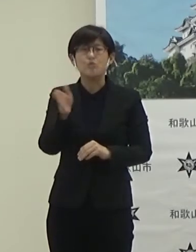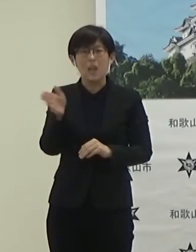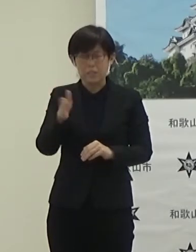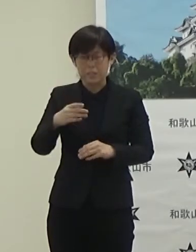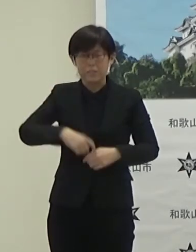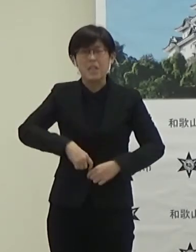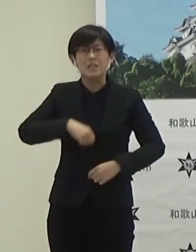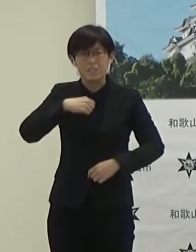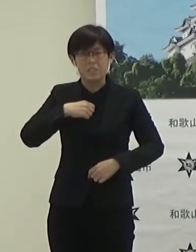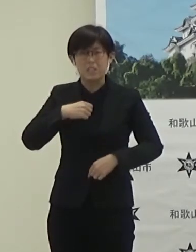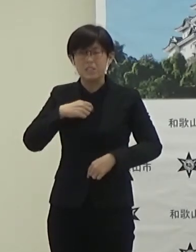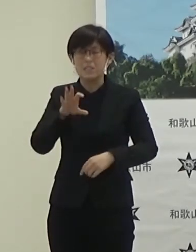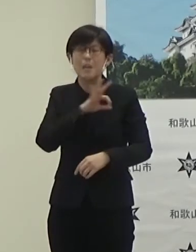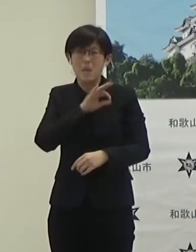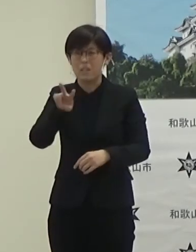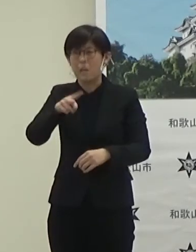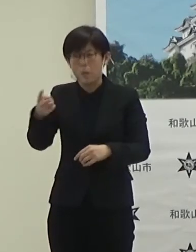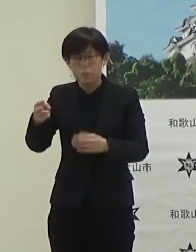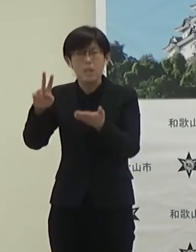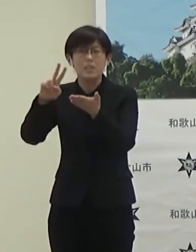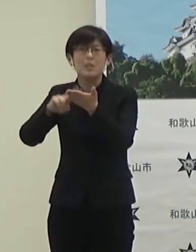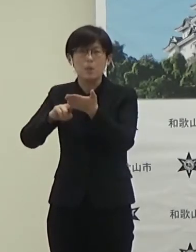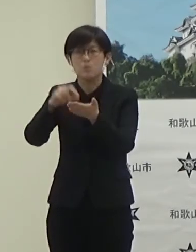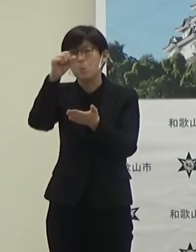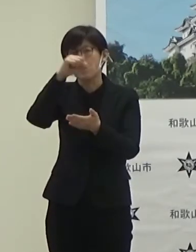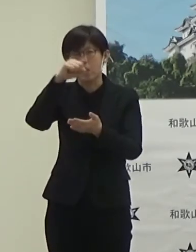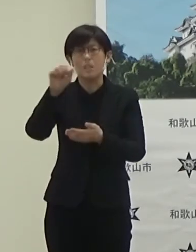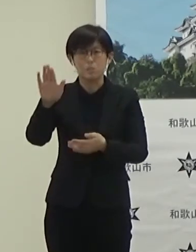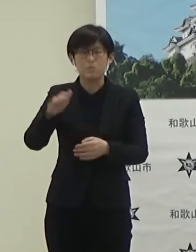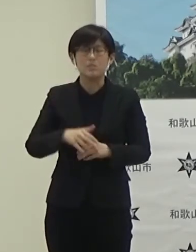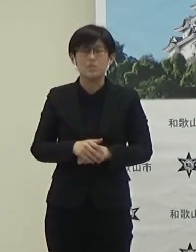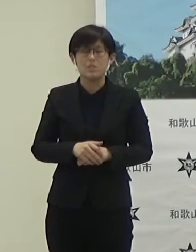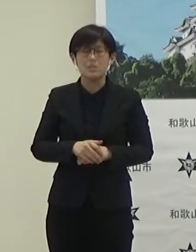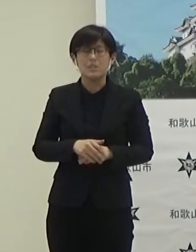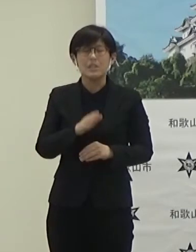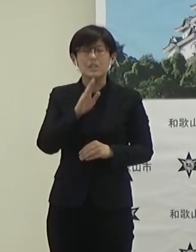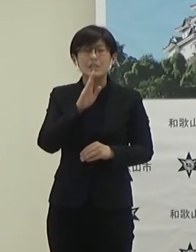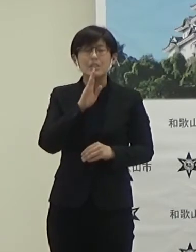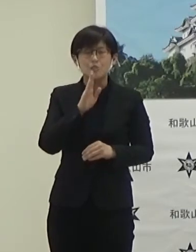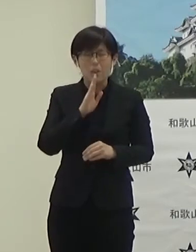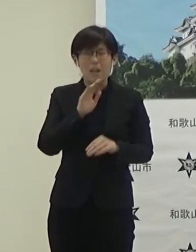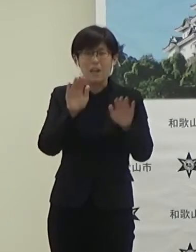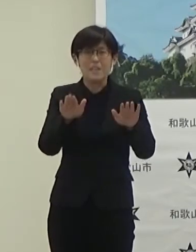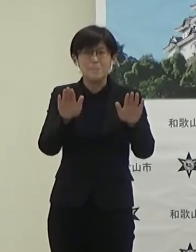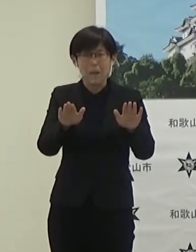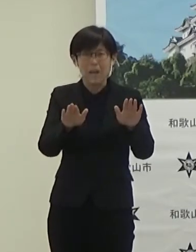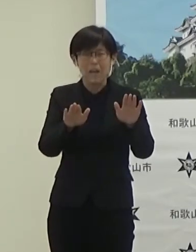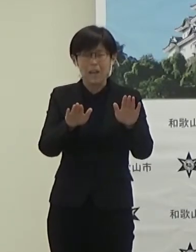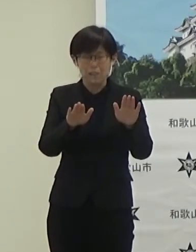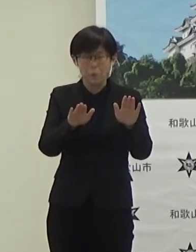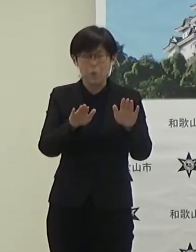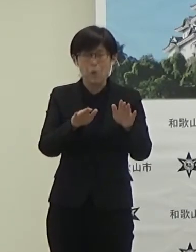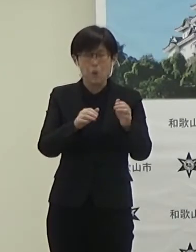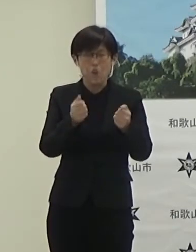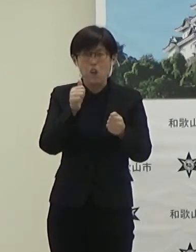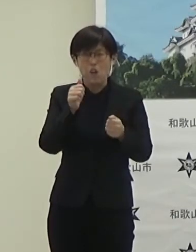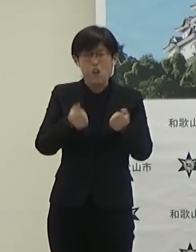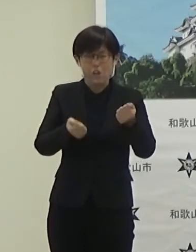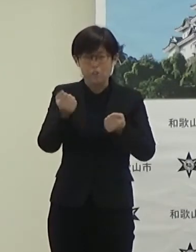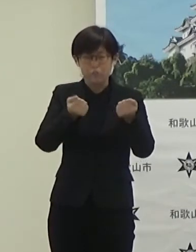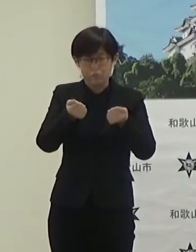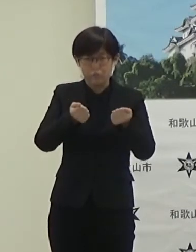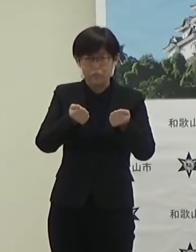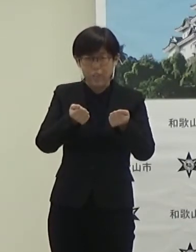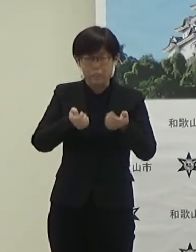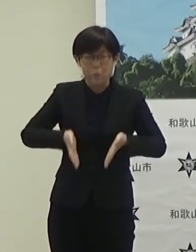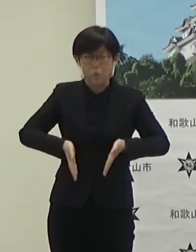なってます。標識も実は紛らわしい標識になってて今現在は。和歌山本港区っていう表示